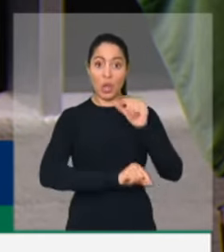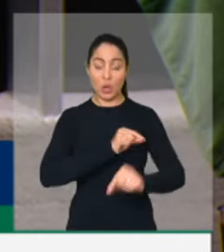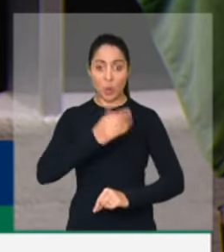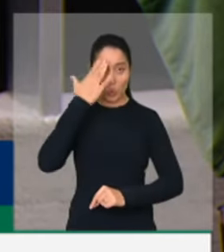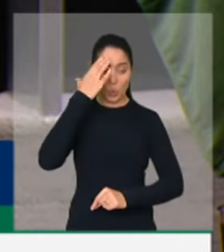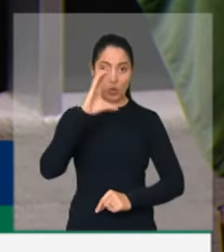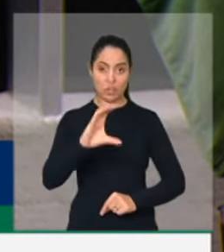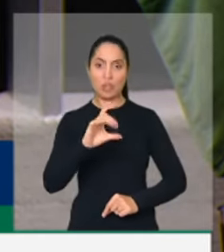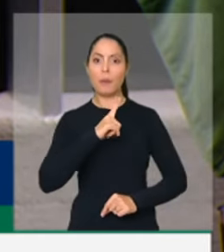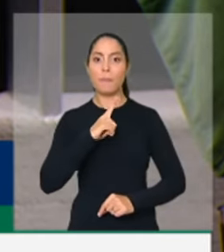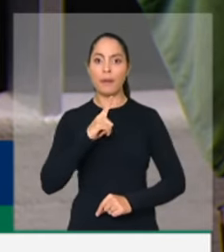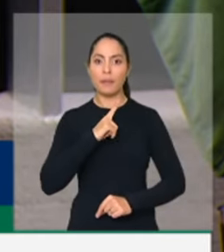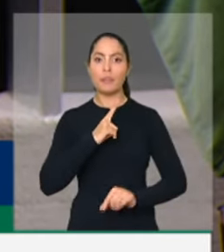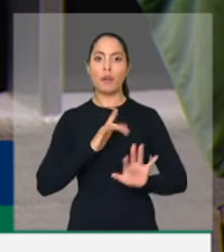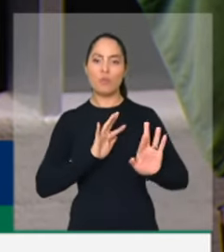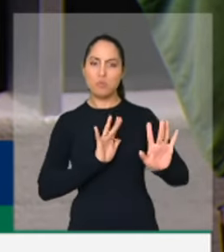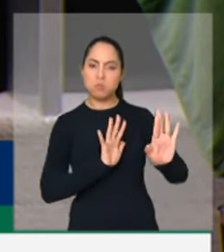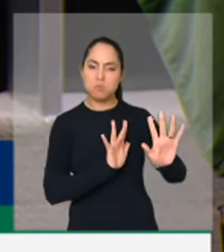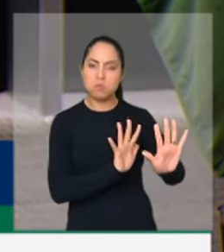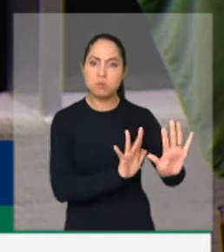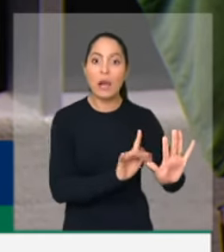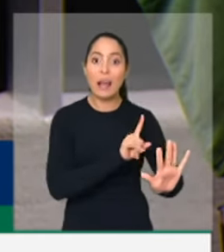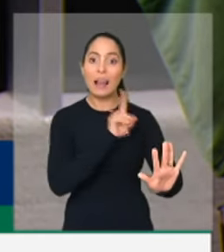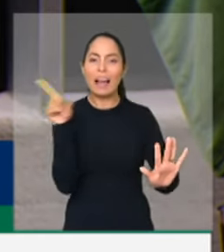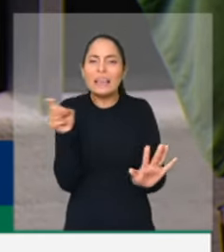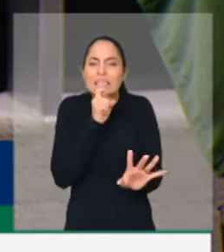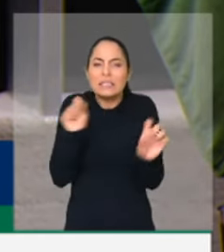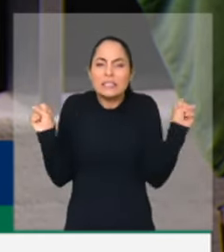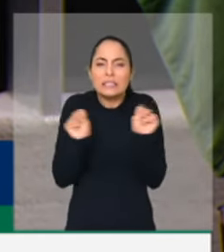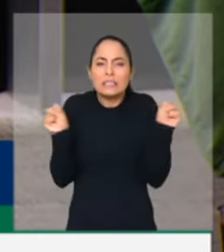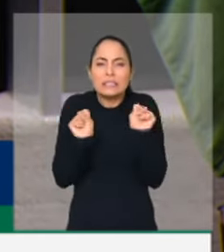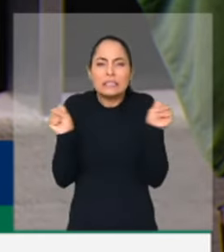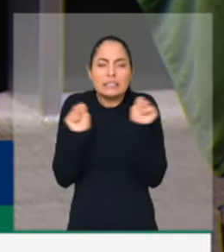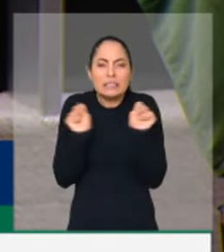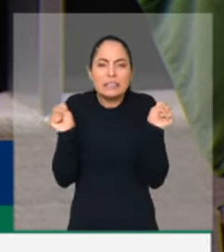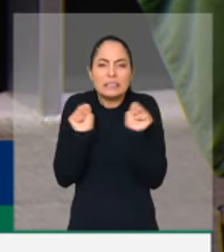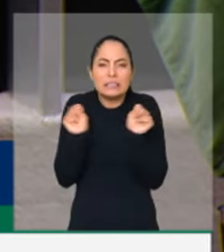NOSSA CIDADE. E FICARAM AO LADO DE LULA, DIMINUINDO UM POUCO A SOLIDÃO QUE ELE TINHA NA CADEIA. AGRADECER AOS